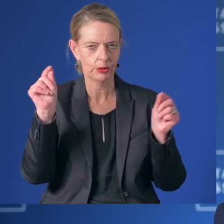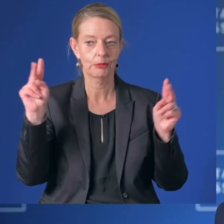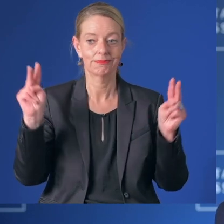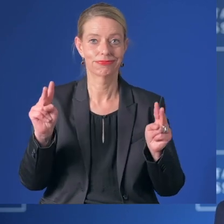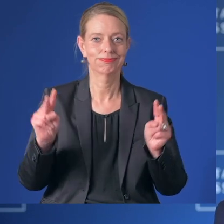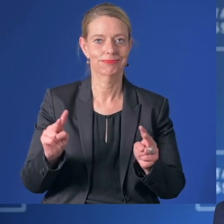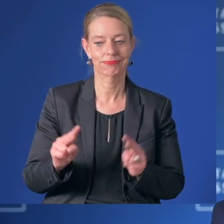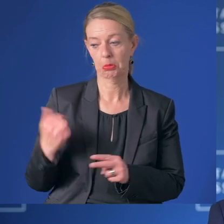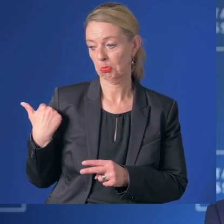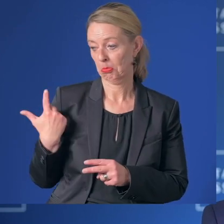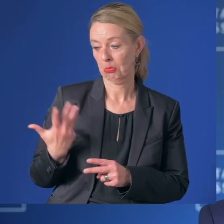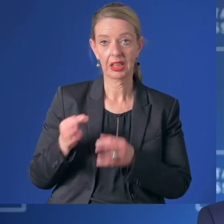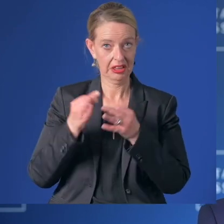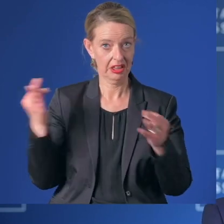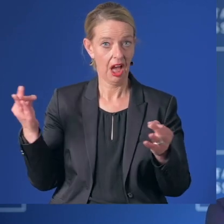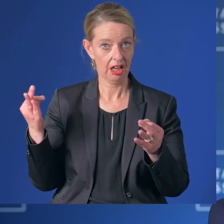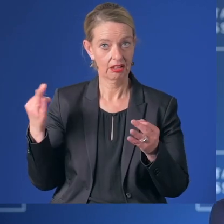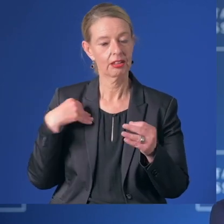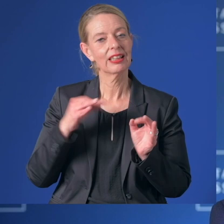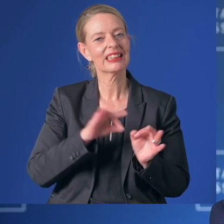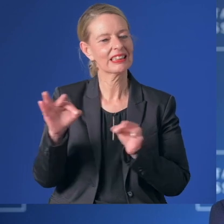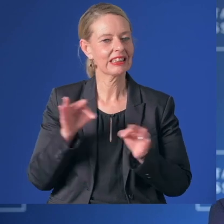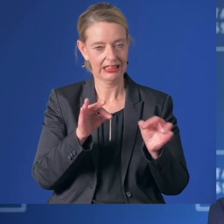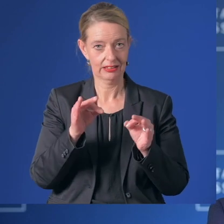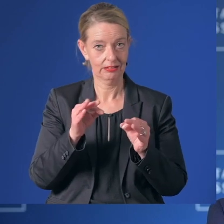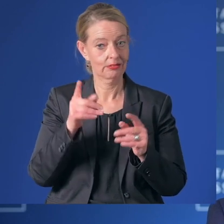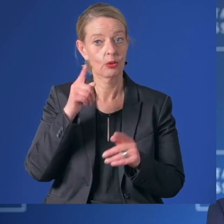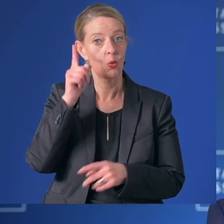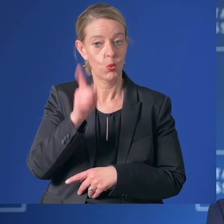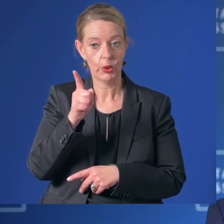Seit mehreren Tagen liegt der Inzidenzwert nun bei unter